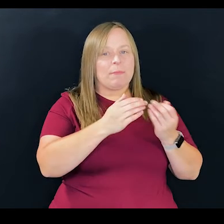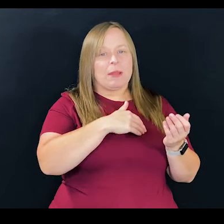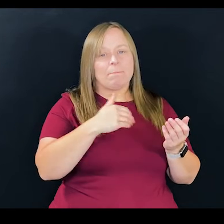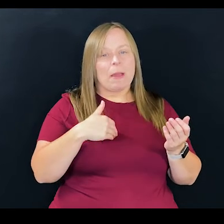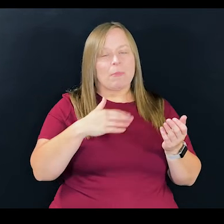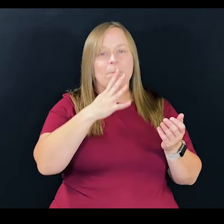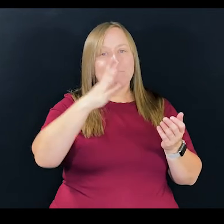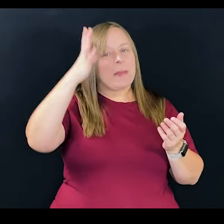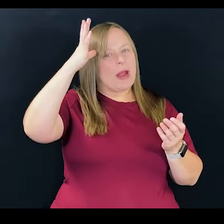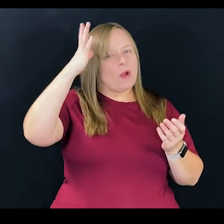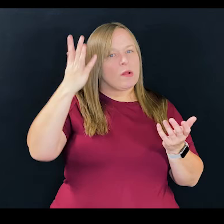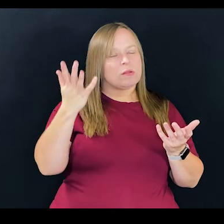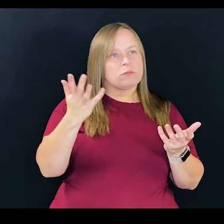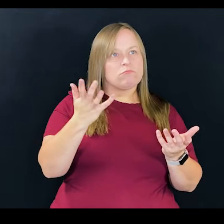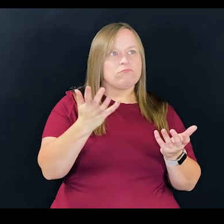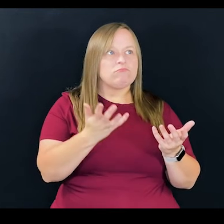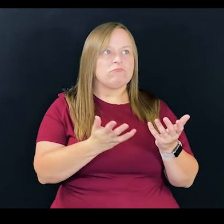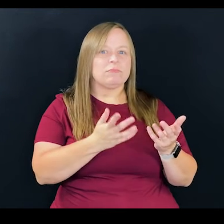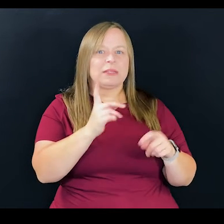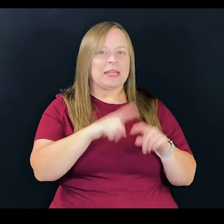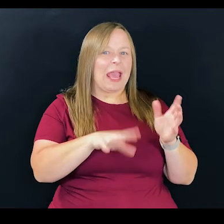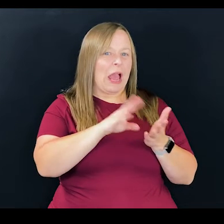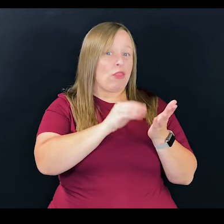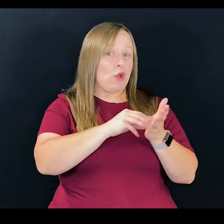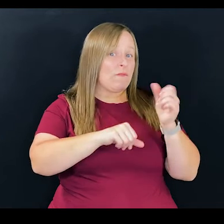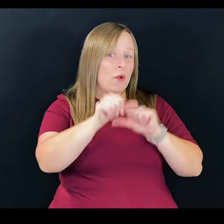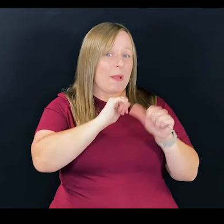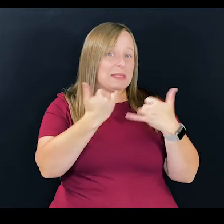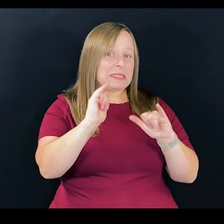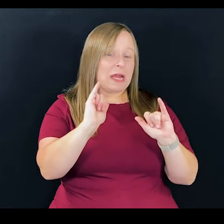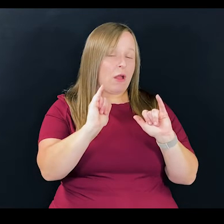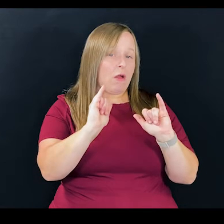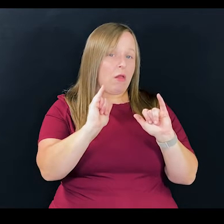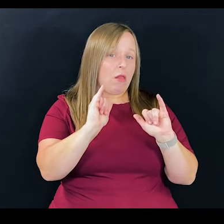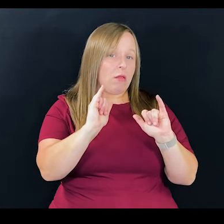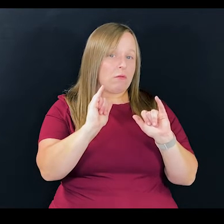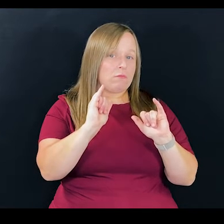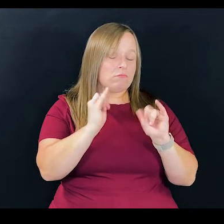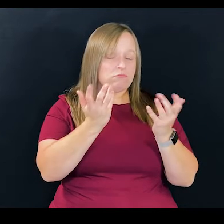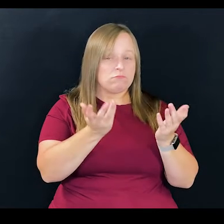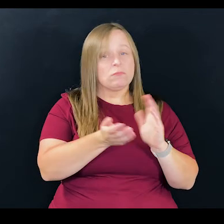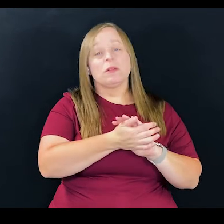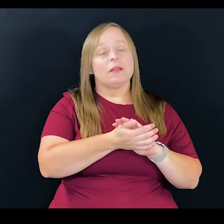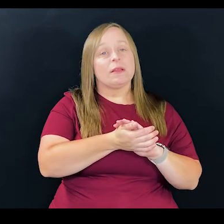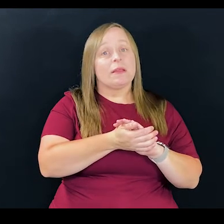que nuestros familiares y nuestros padres puedan aprender de nosotros